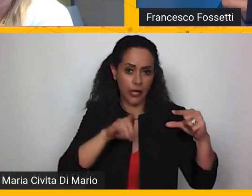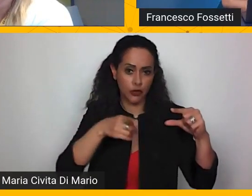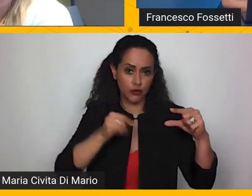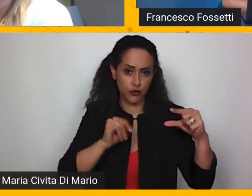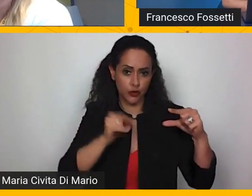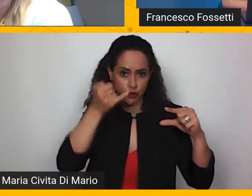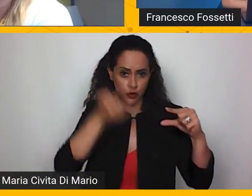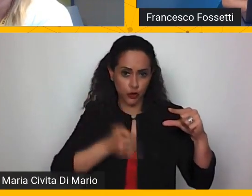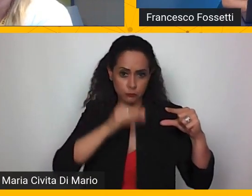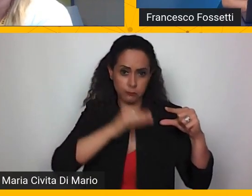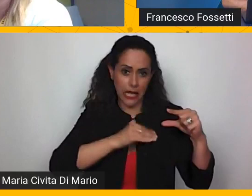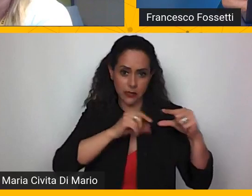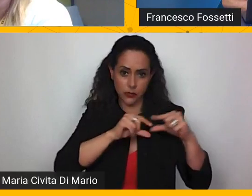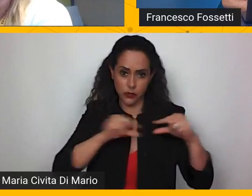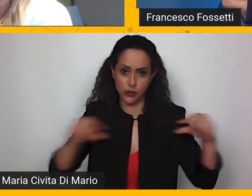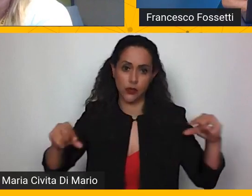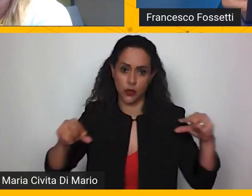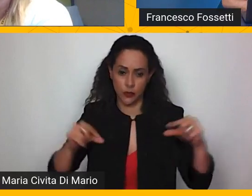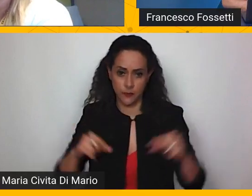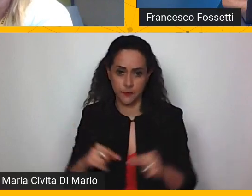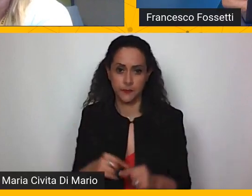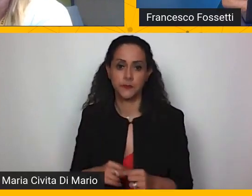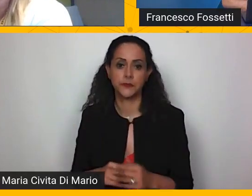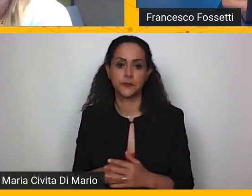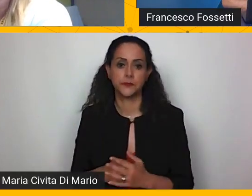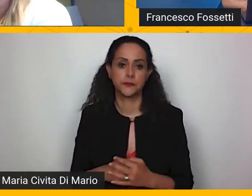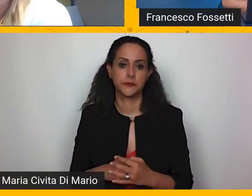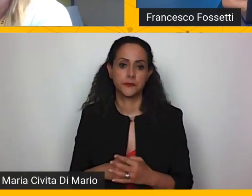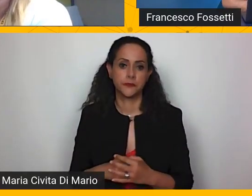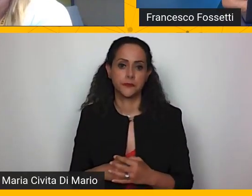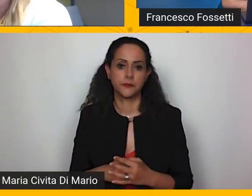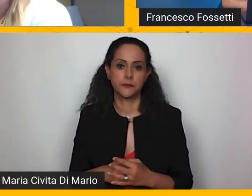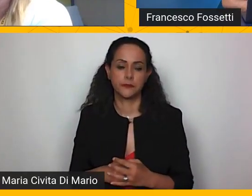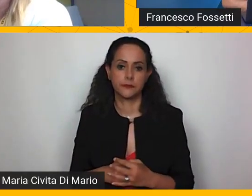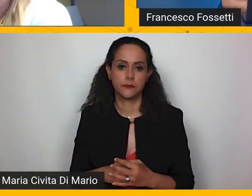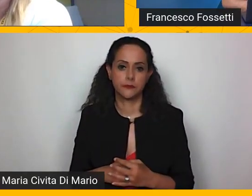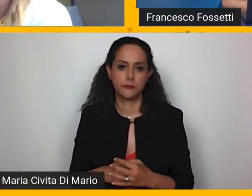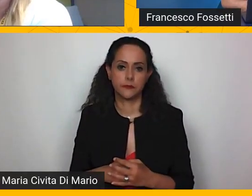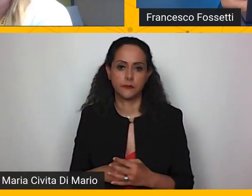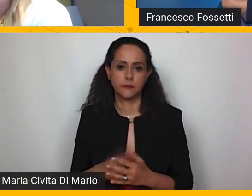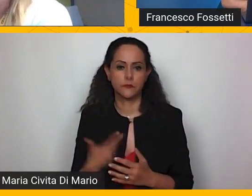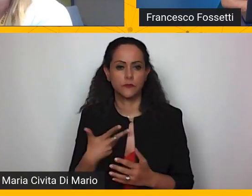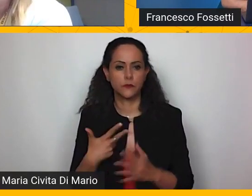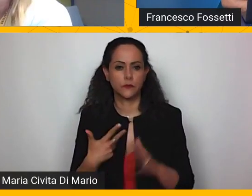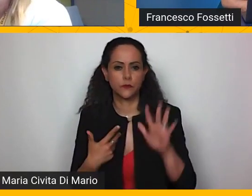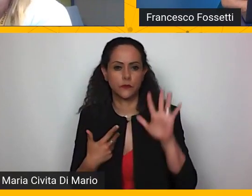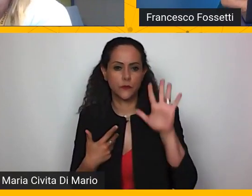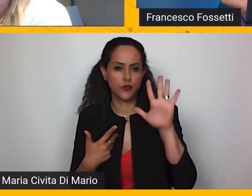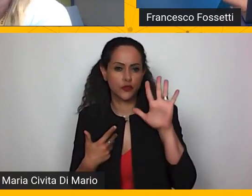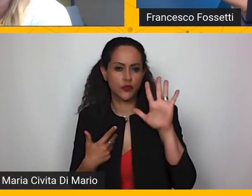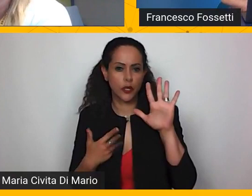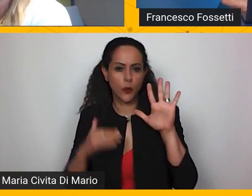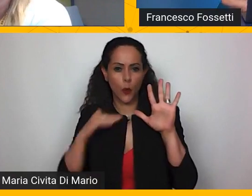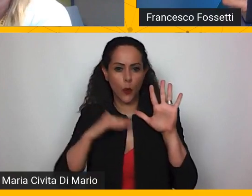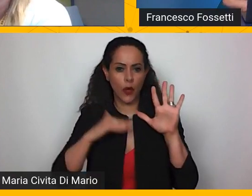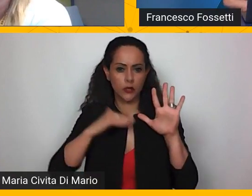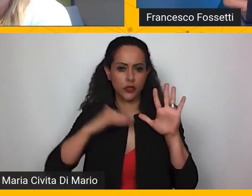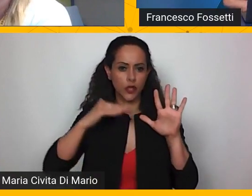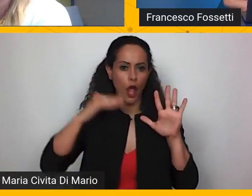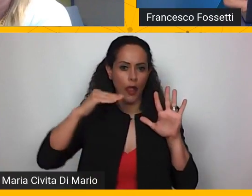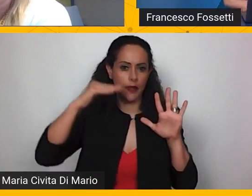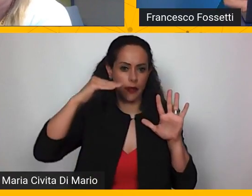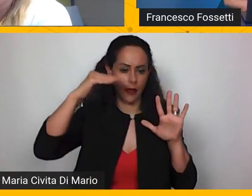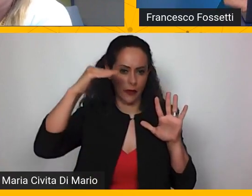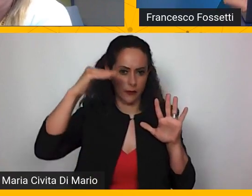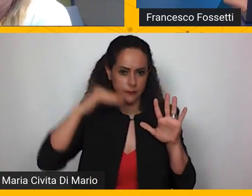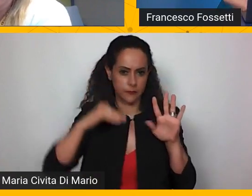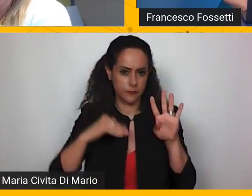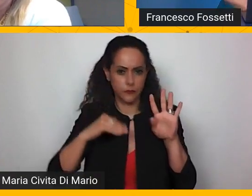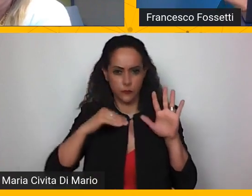PC. Ehm ci sono ehm quattro